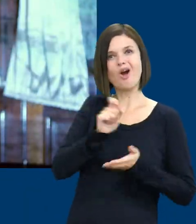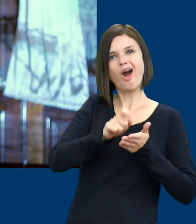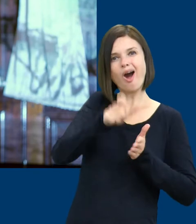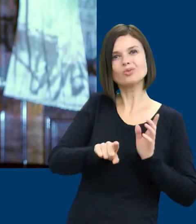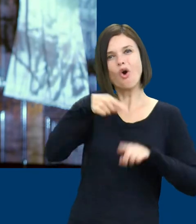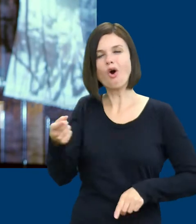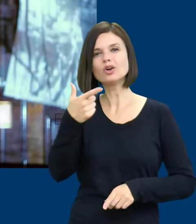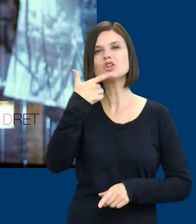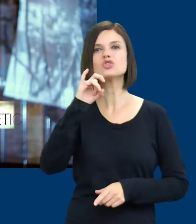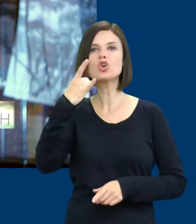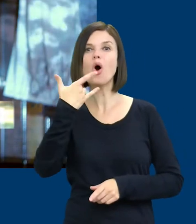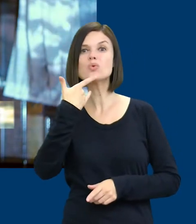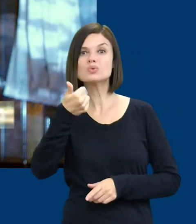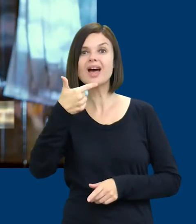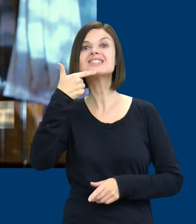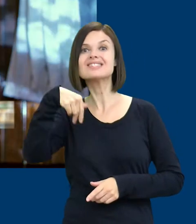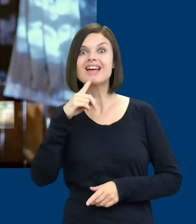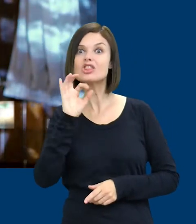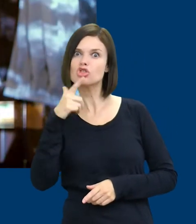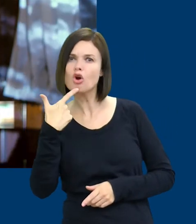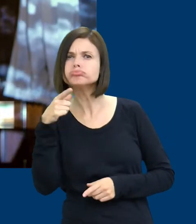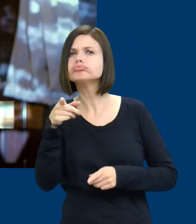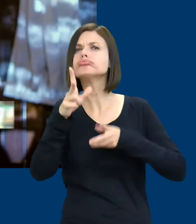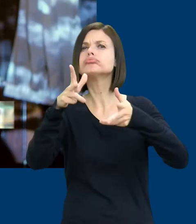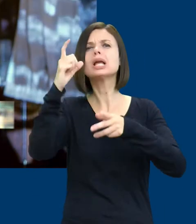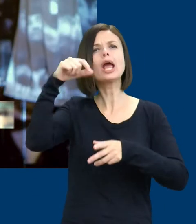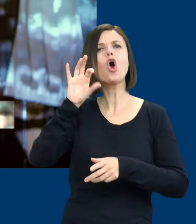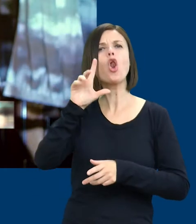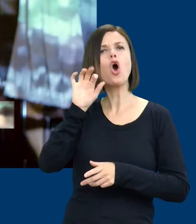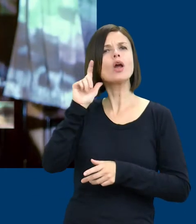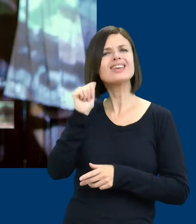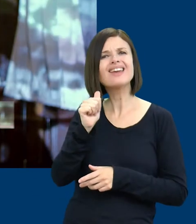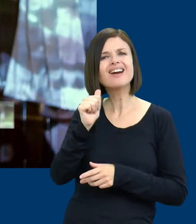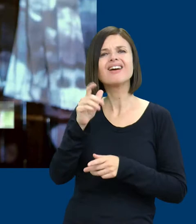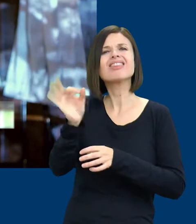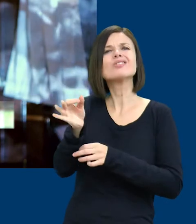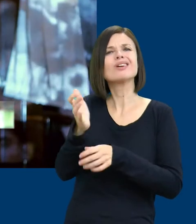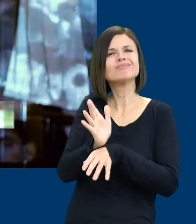Sousa Santos, el habla de la ecología de los saberes, que también tiene que ver con